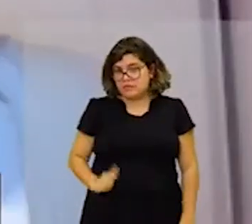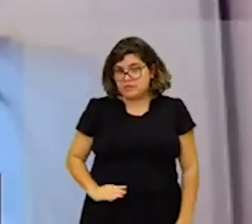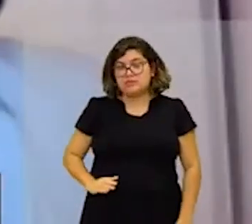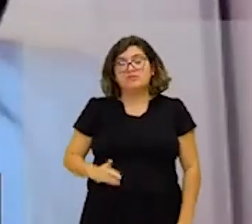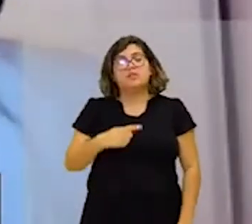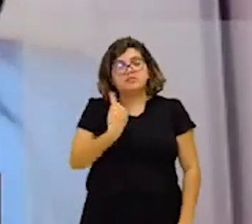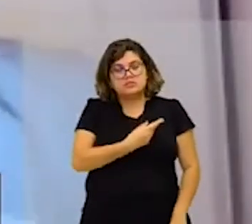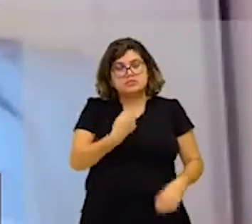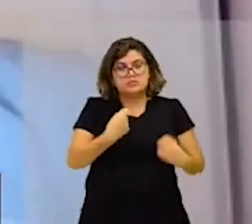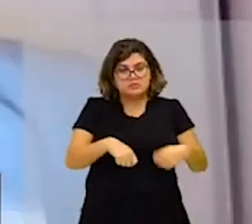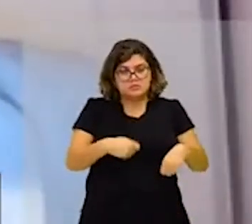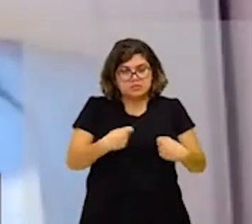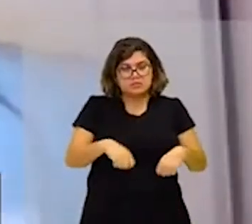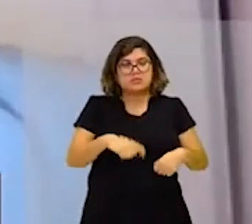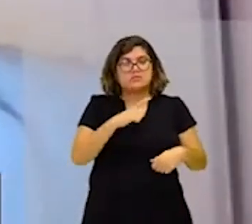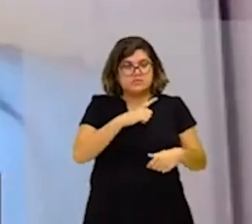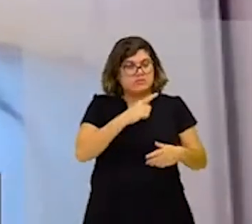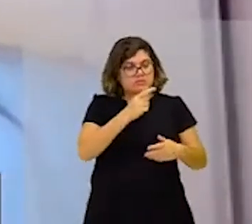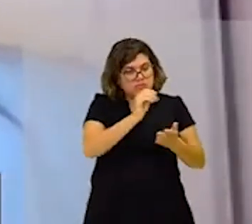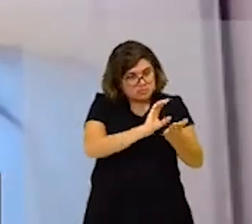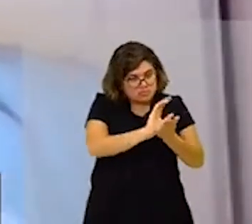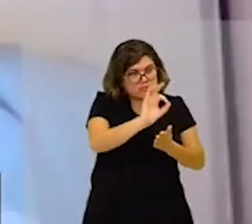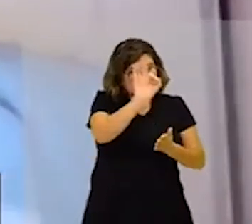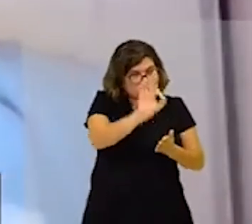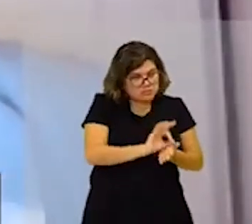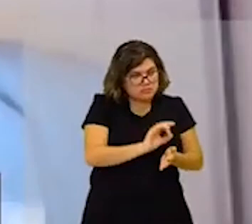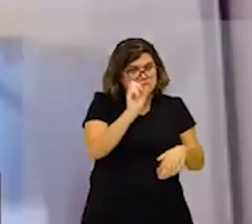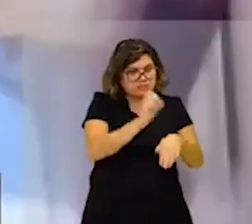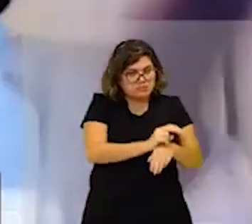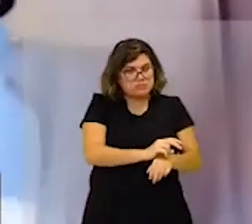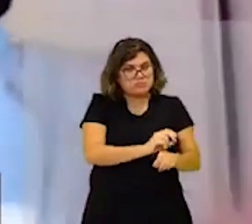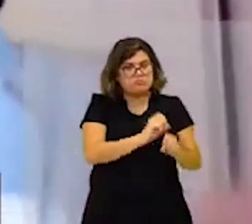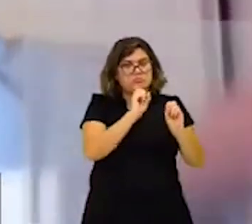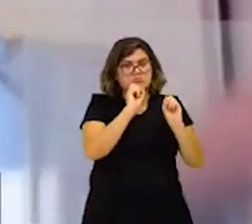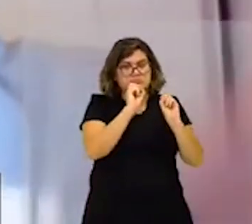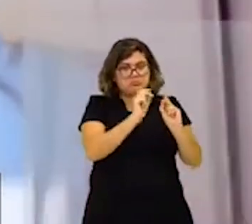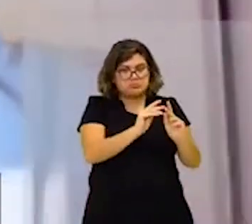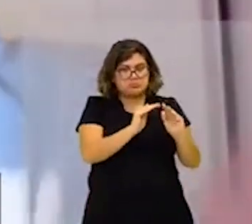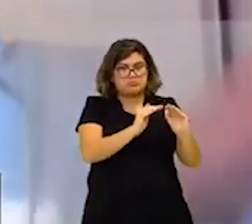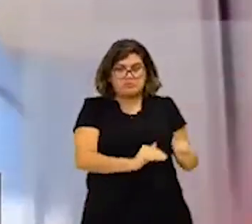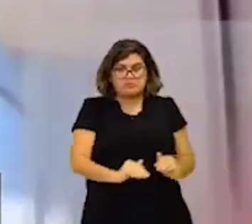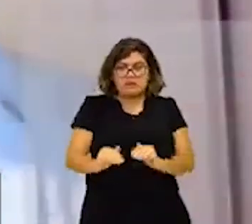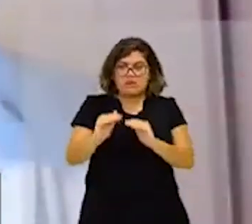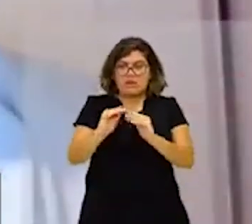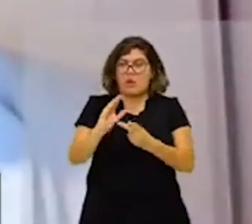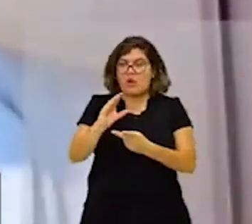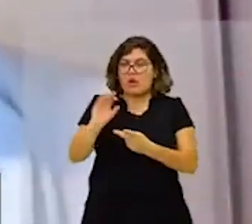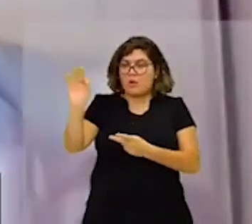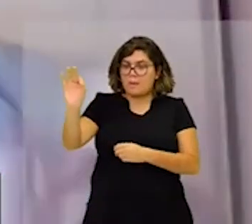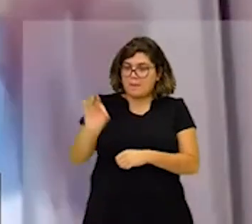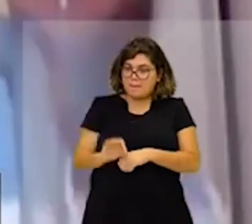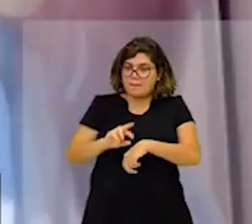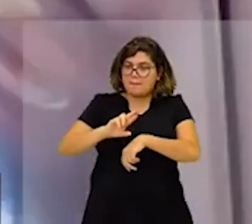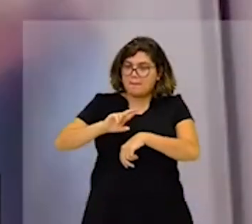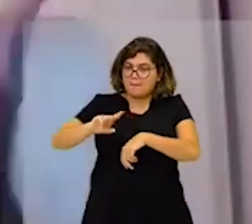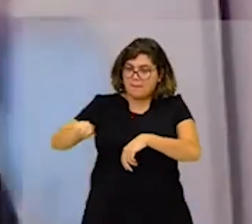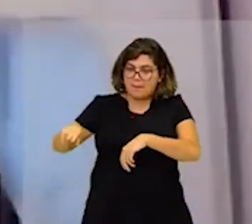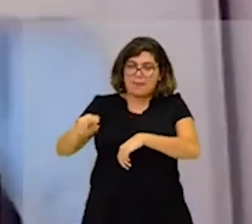que ter para além do financiamento proporcional né e a cota racial no internacional com garantia